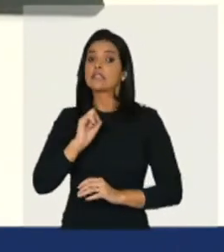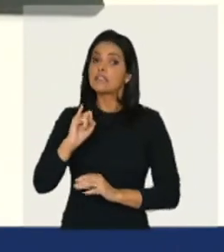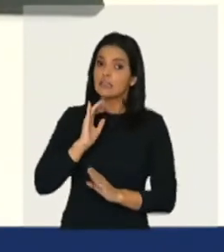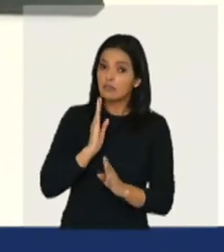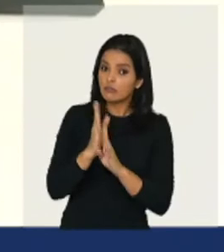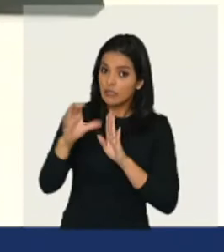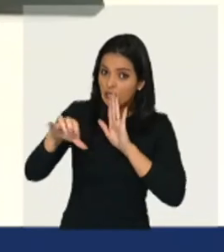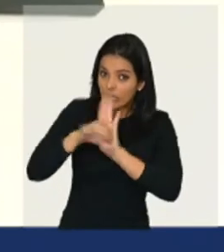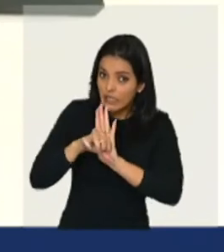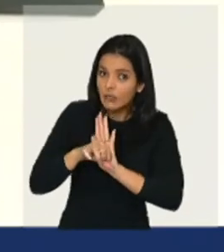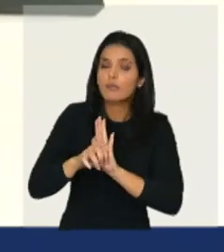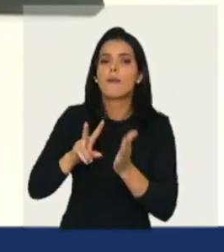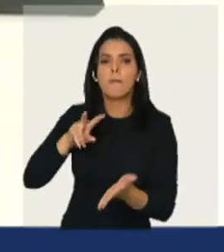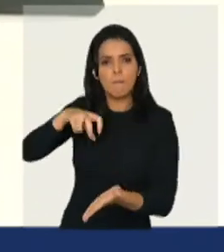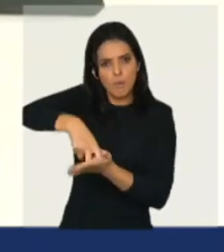POR ESTES CRIMES. ALIÁS, A CÂMARA FEDERAL DO BRASIL QUE